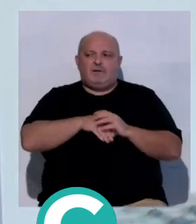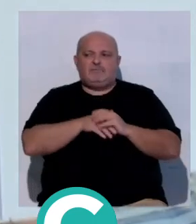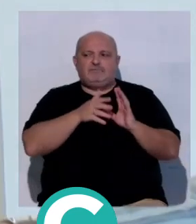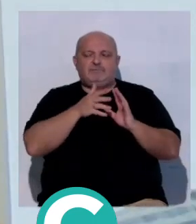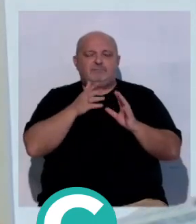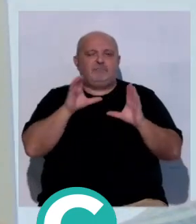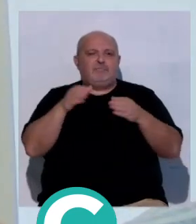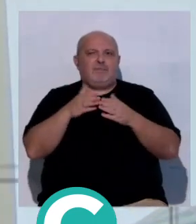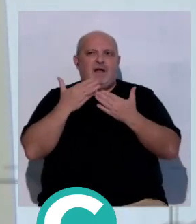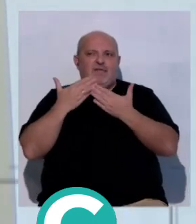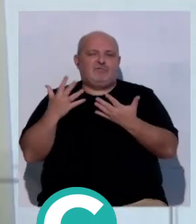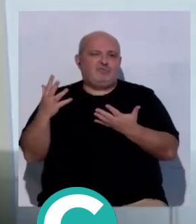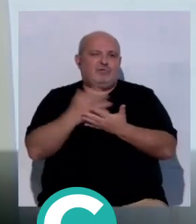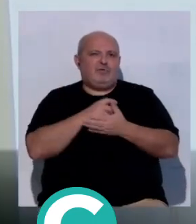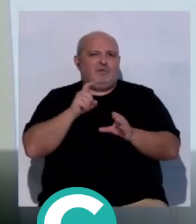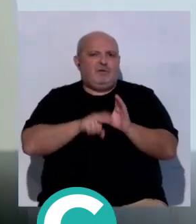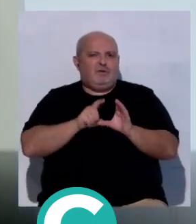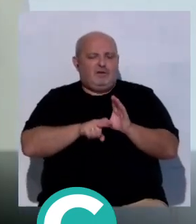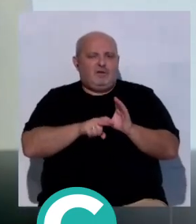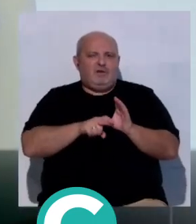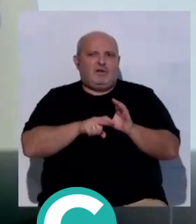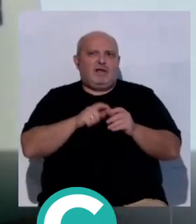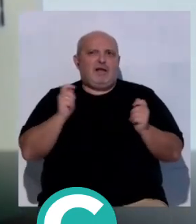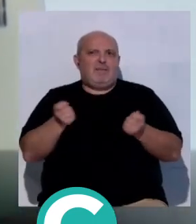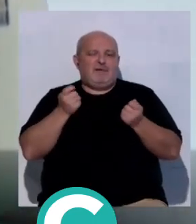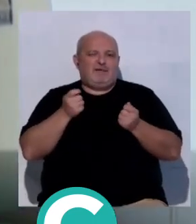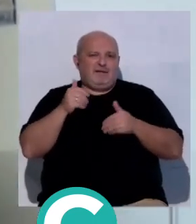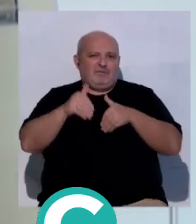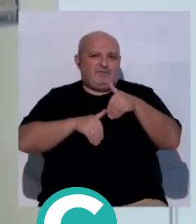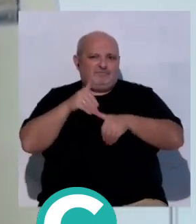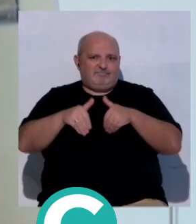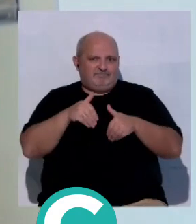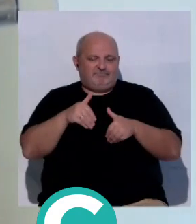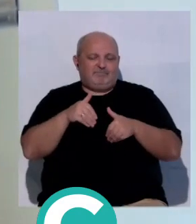comunidad Universitaria la participación en la campaña electoral la participación hoy porque